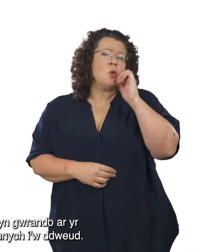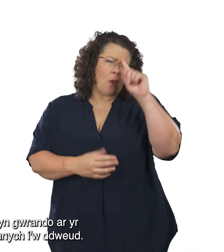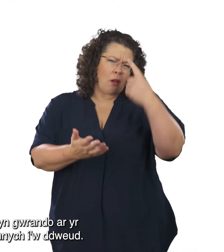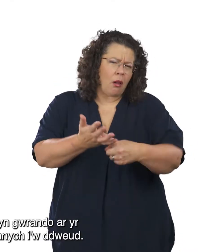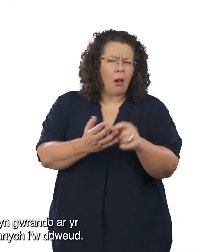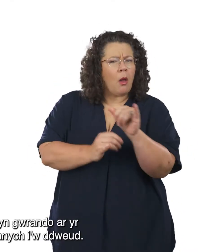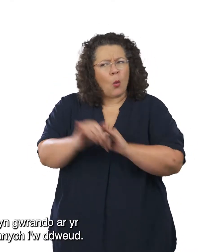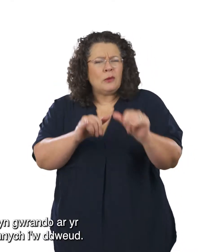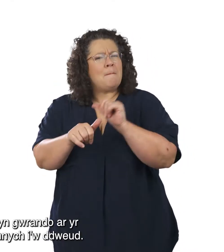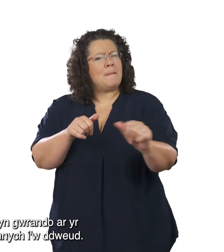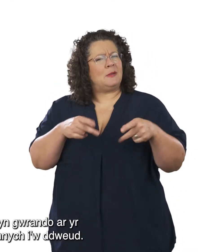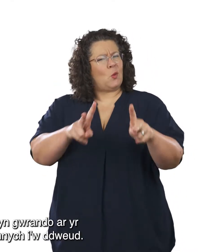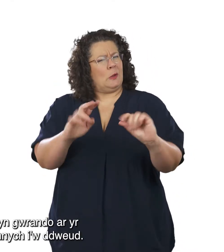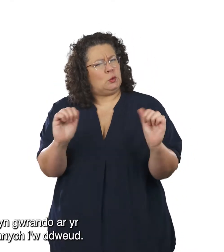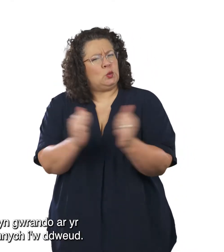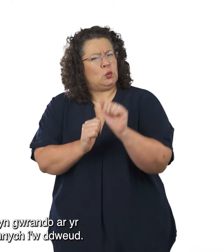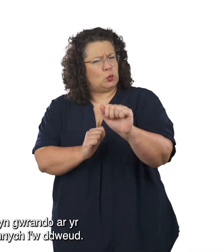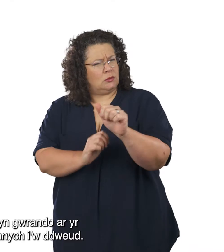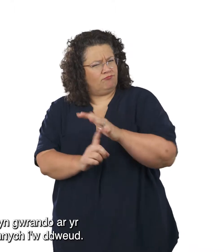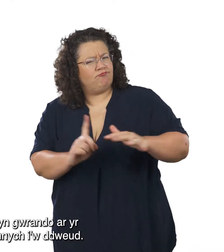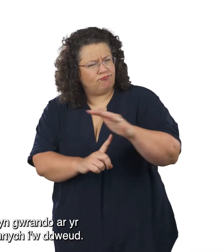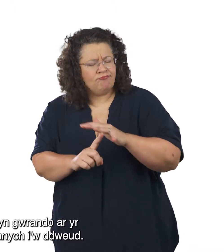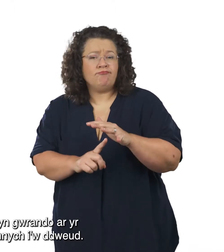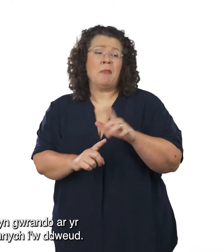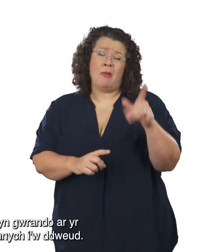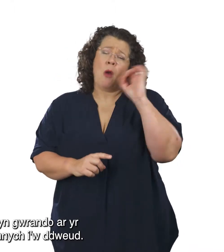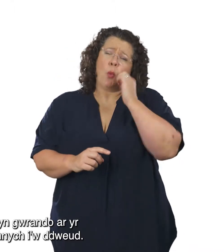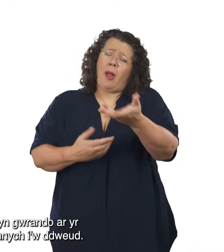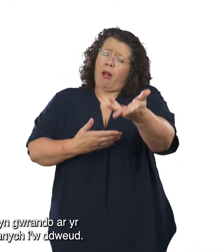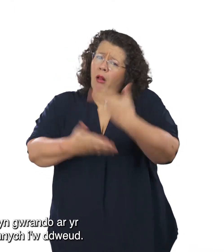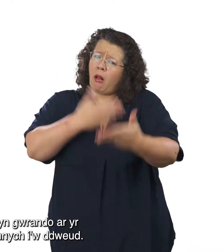A byddwch yn gwrando ar yr hyn sydd gennych i'w ddweud.